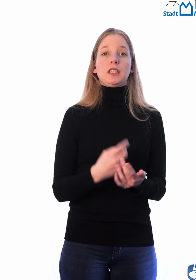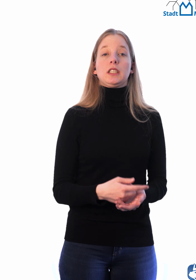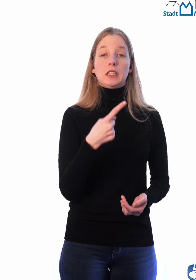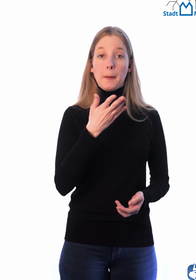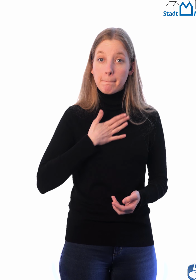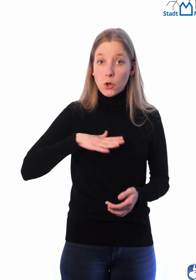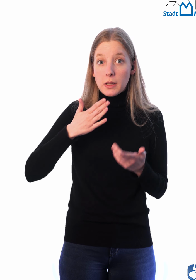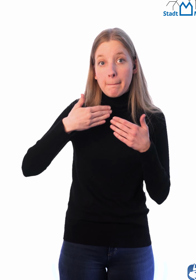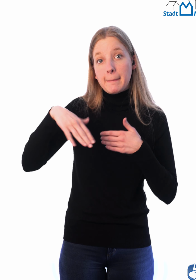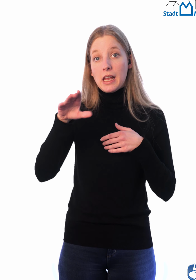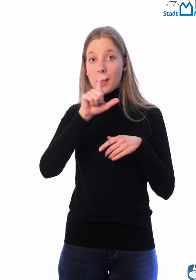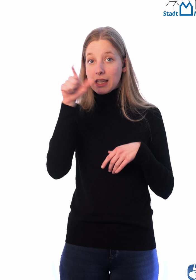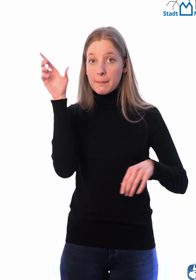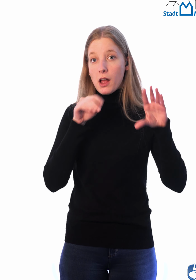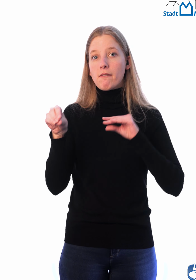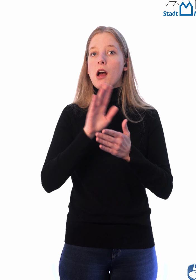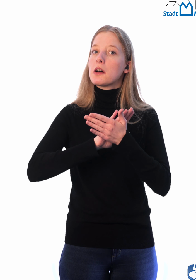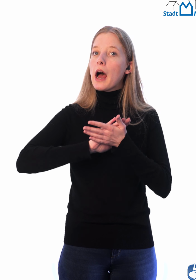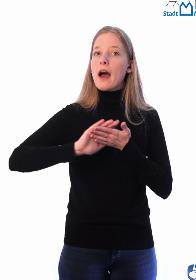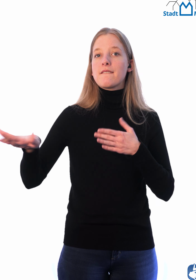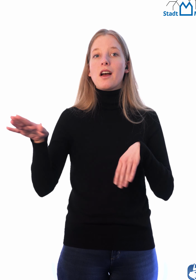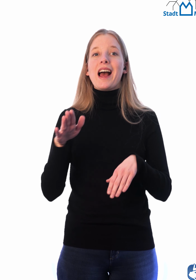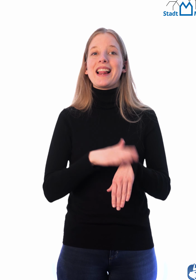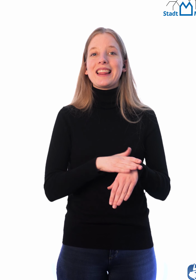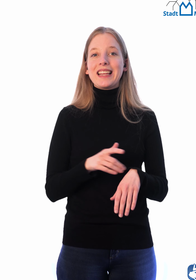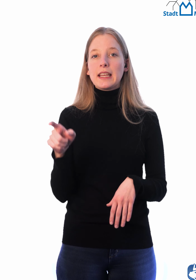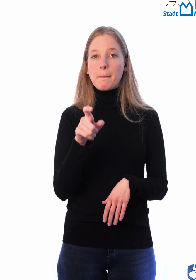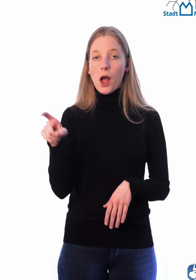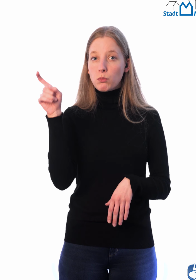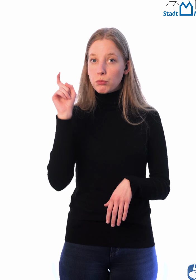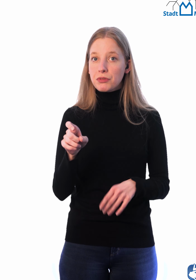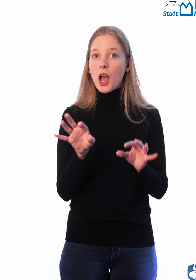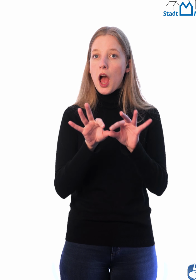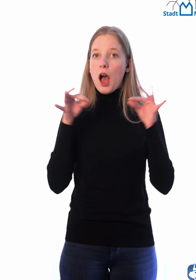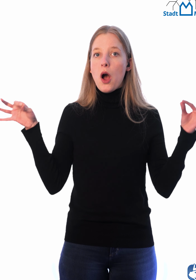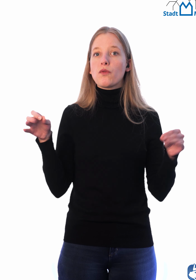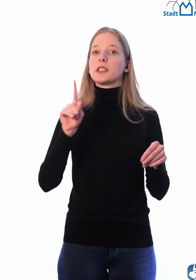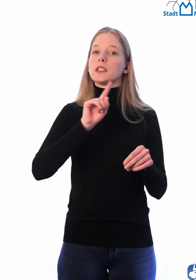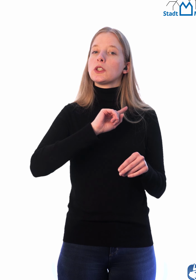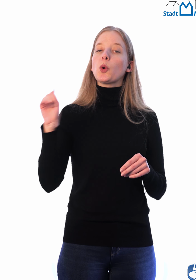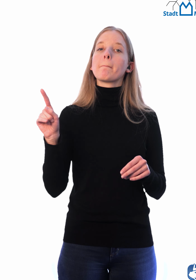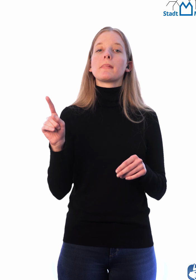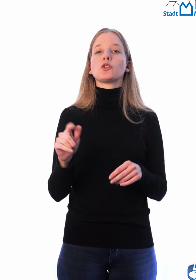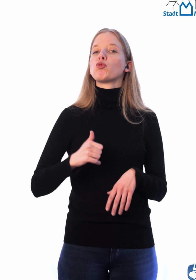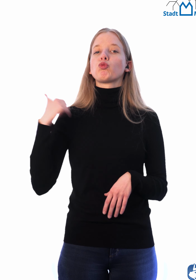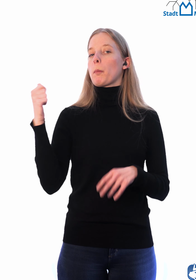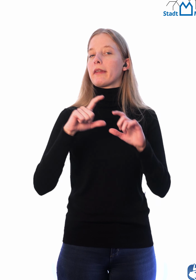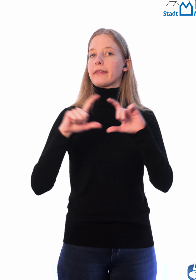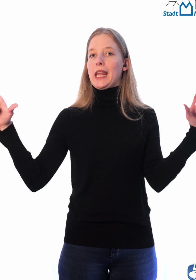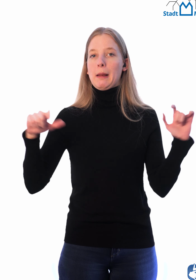Möchten Sie mehr zu den Themen erfahren? Klicken Sie mit der linken Maustaste auf „Zum Topthema“.